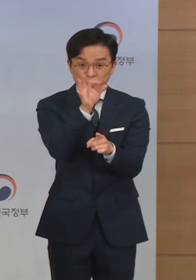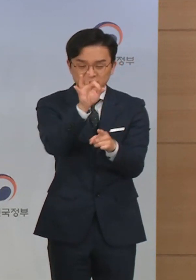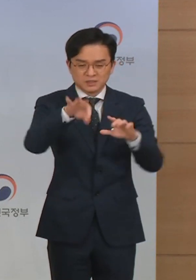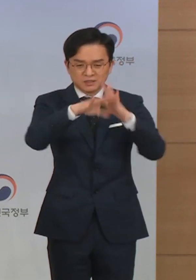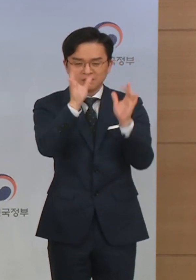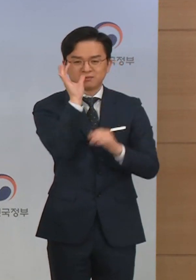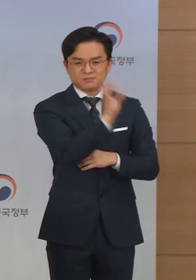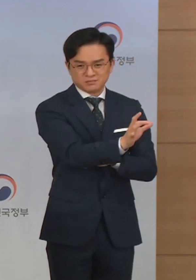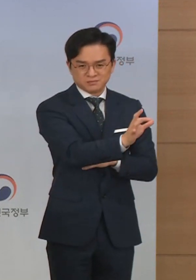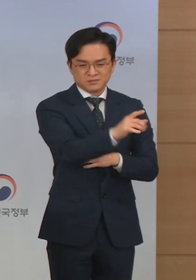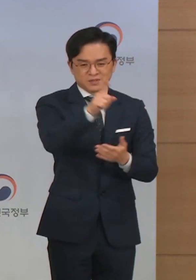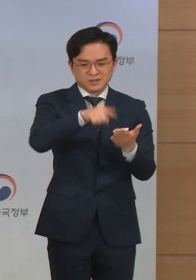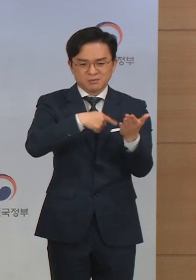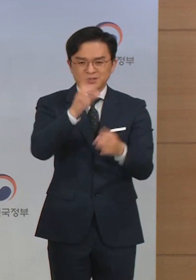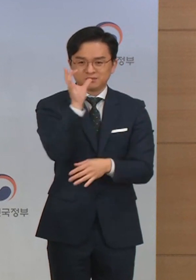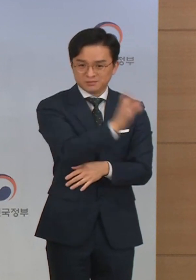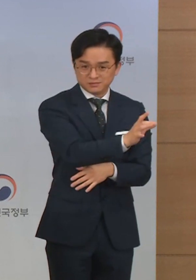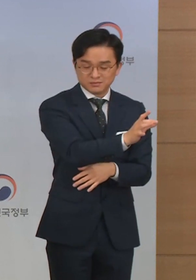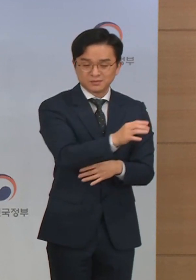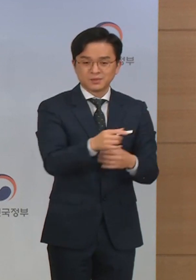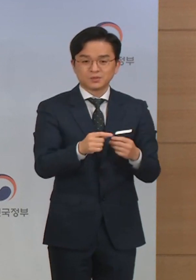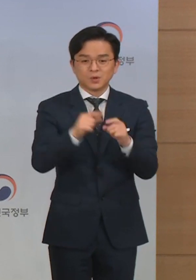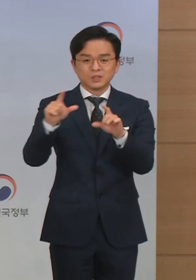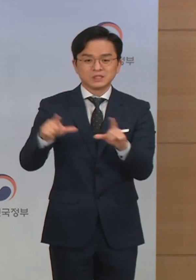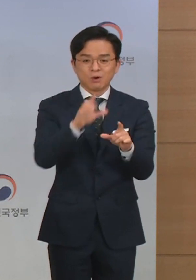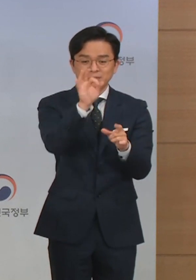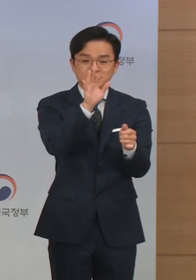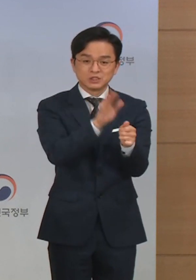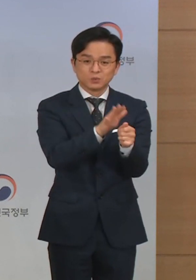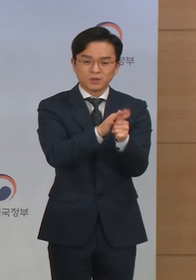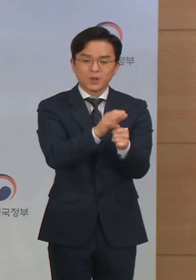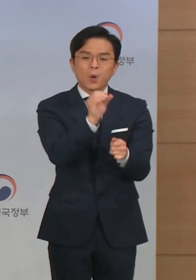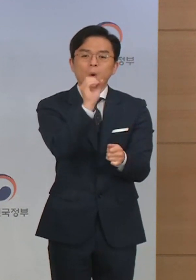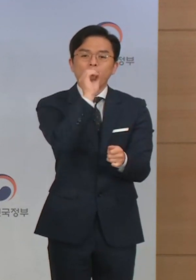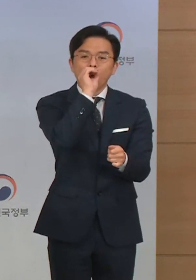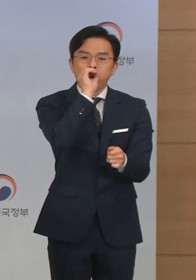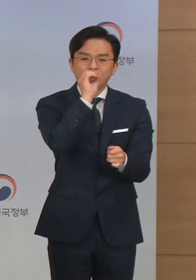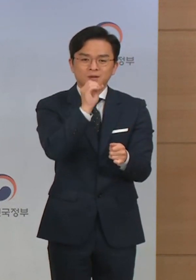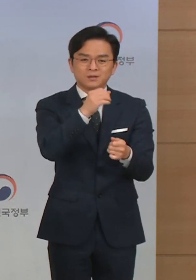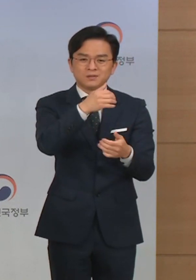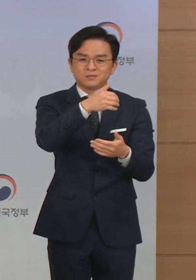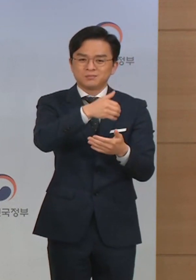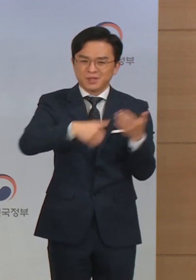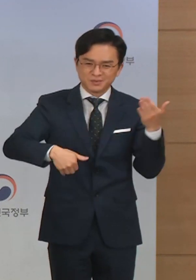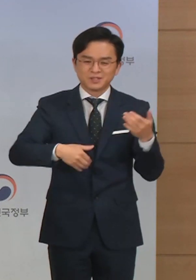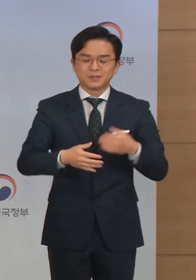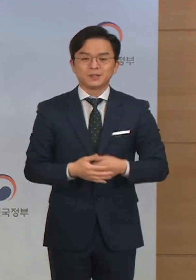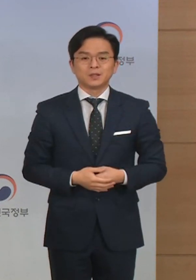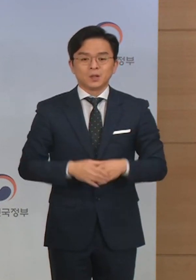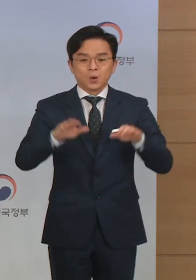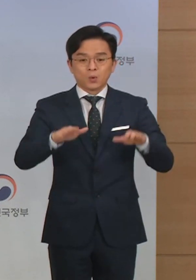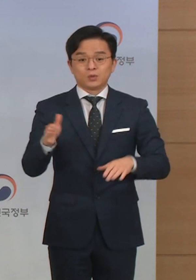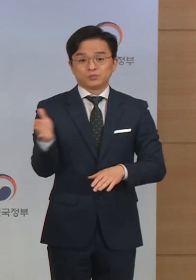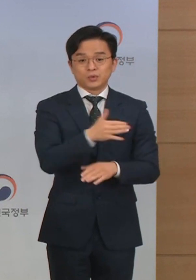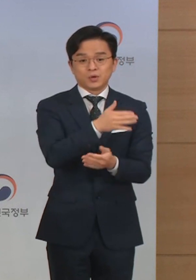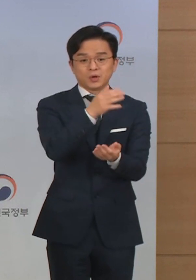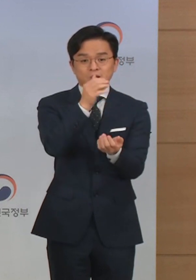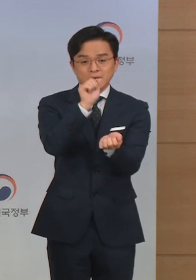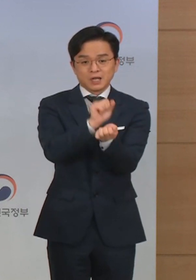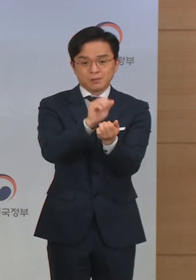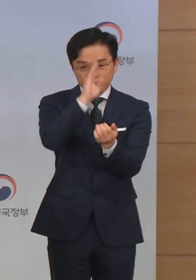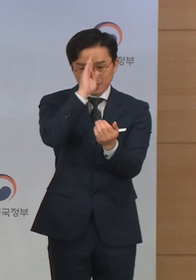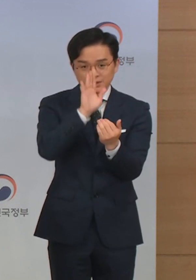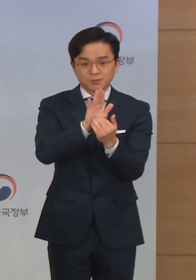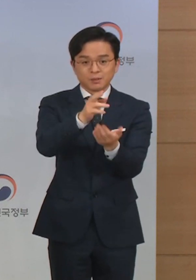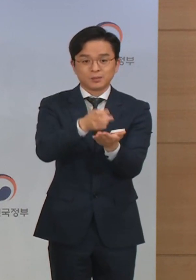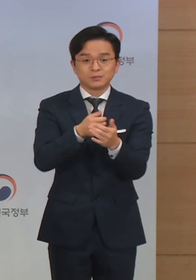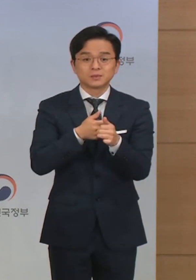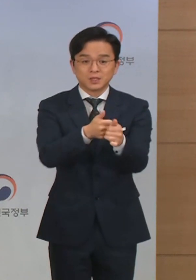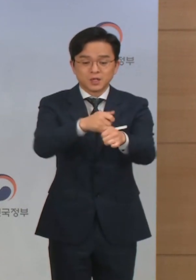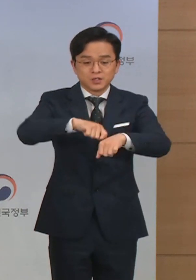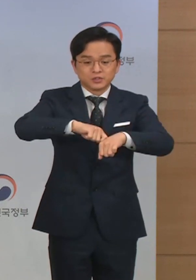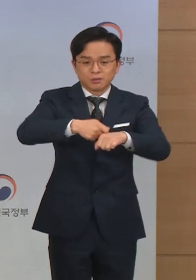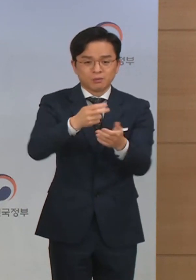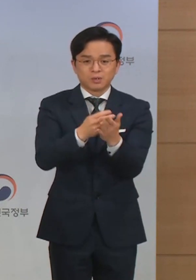재난 지원금과 생활 주영 비츠 급 대상에서도 원천 배제 됩니다 또한 오늘부터 감염병의 방법에 따라 처벌 조항이 강화되어 경리 위반시